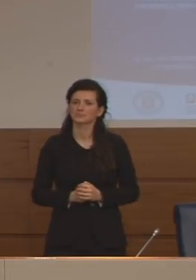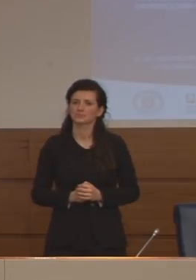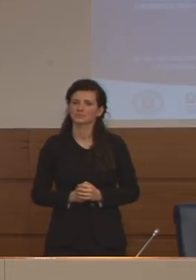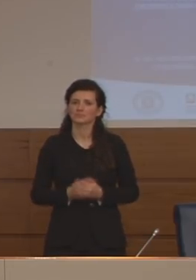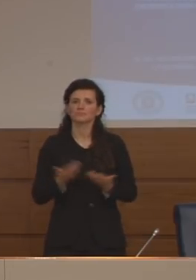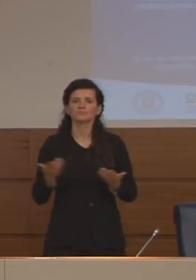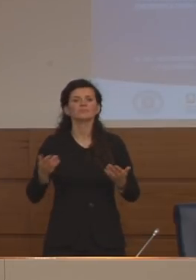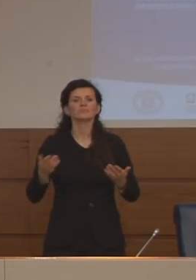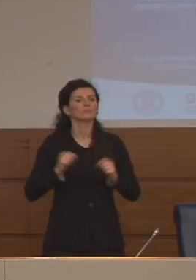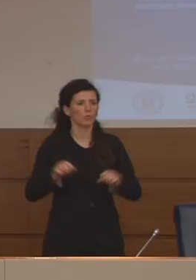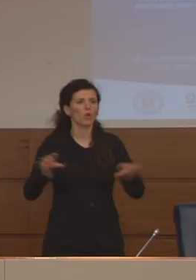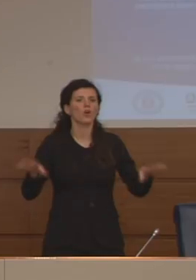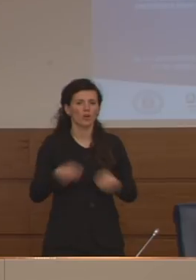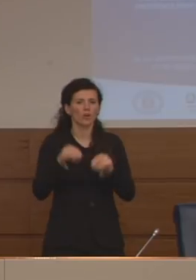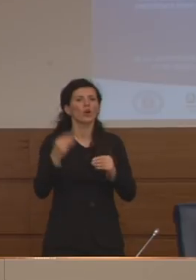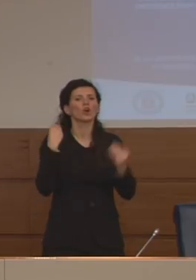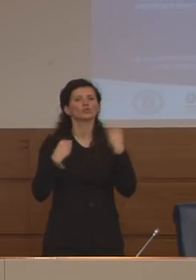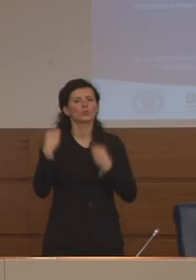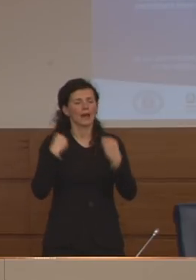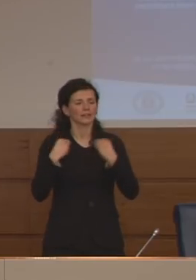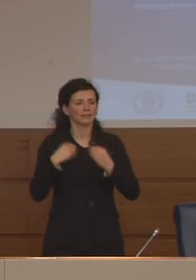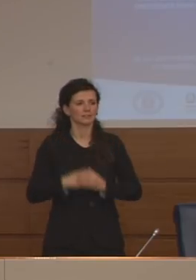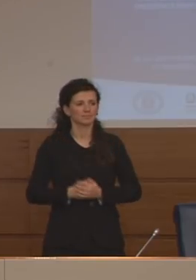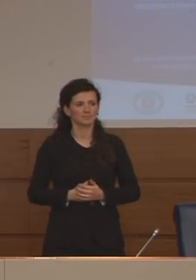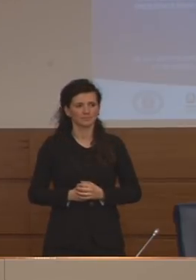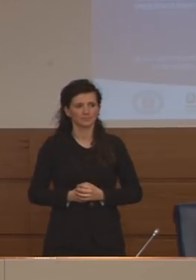Diamo spazio alle vostre domande.